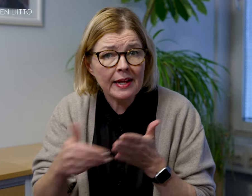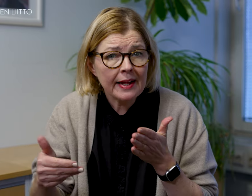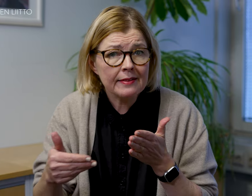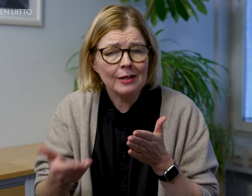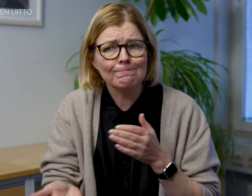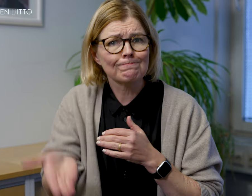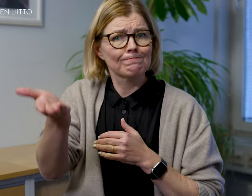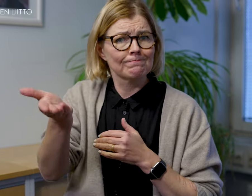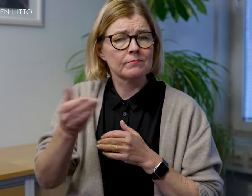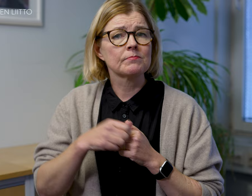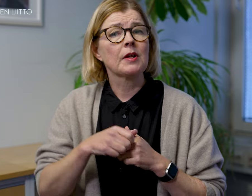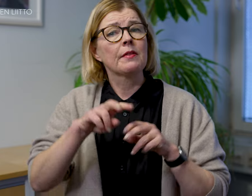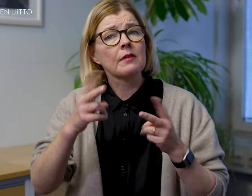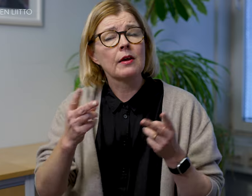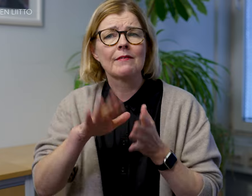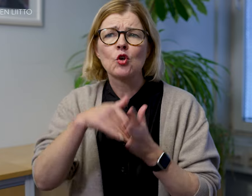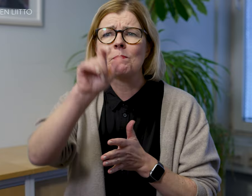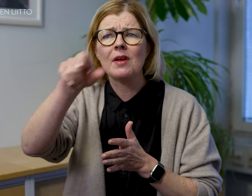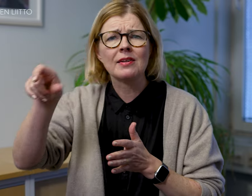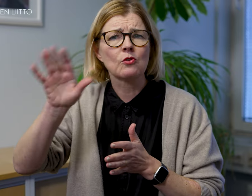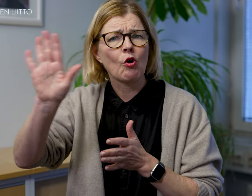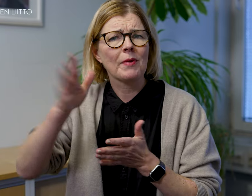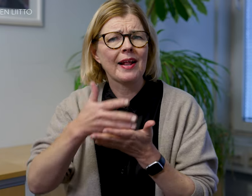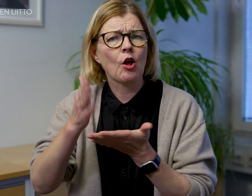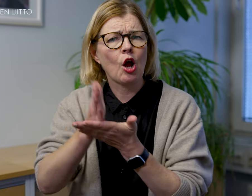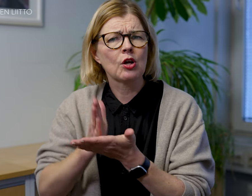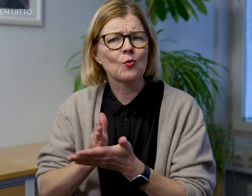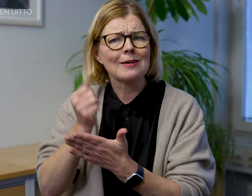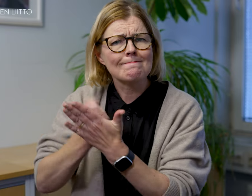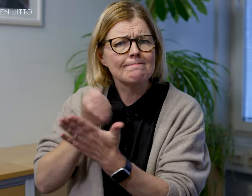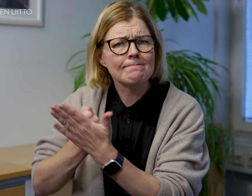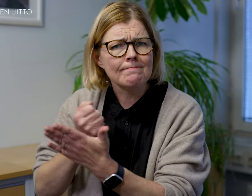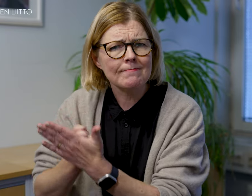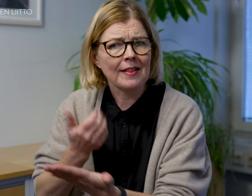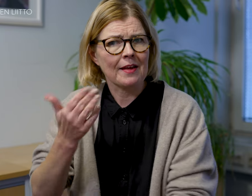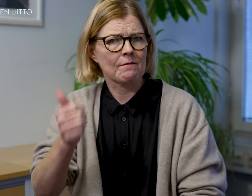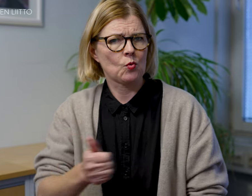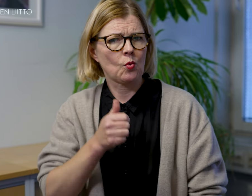Suomessa ja edistänyt näin Suomen viittomakielten asemaa - kuluvan vuoden aikana.